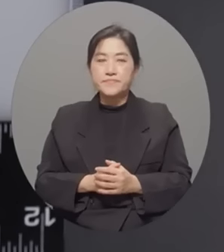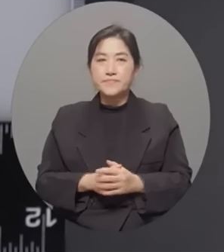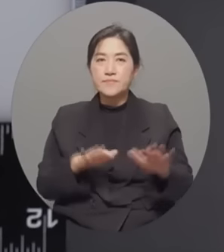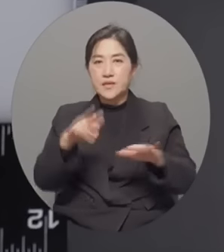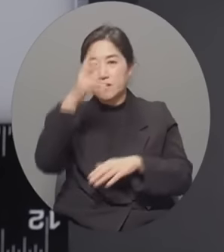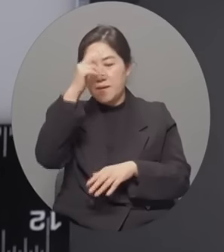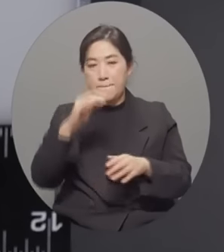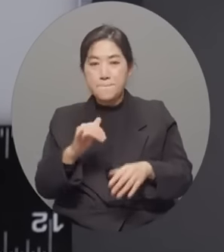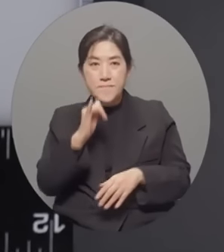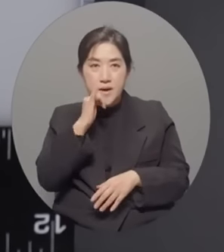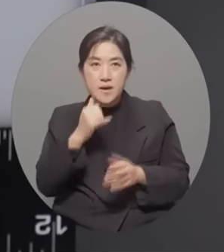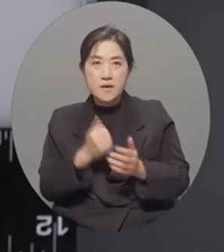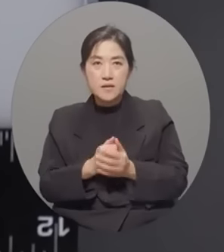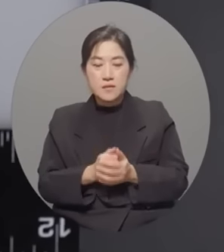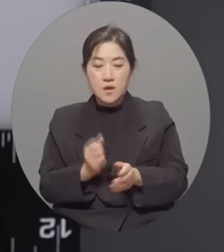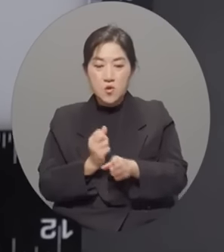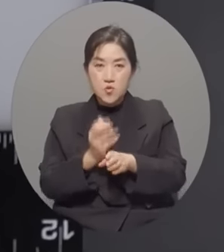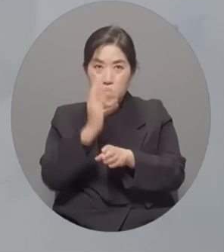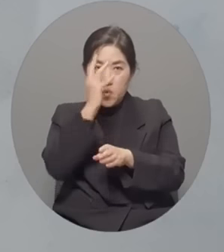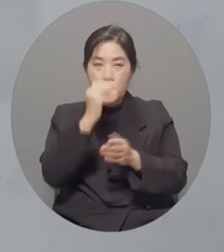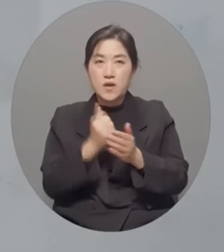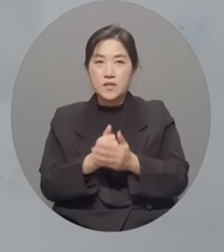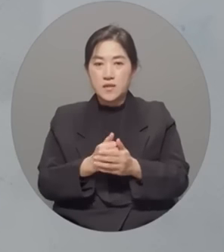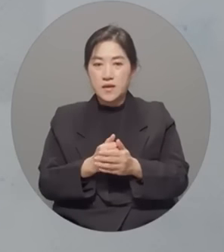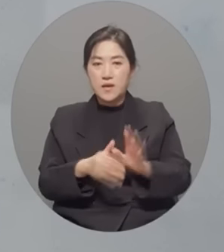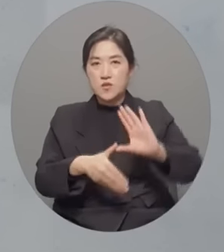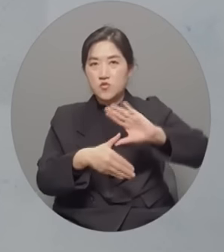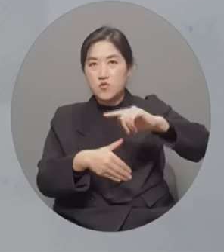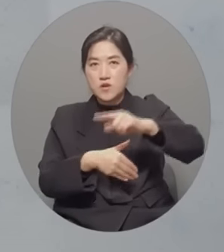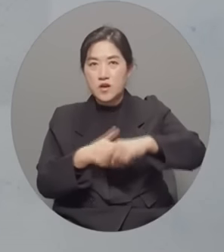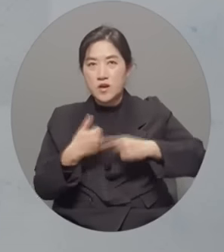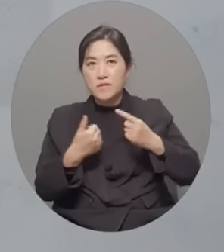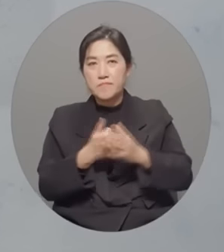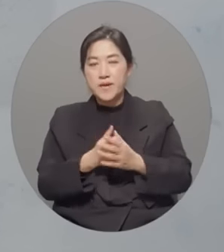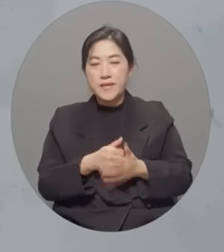있었습니다.